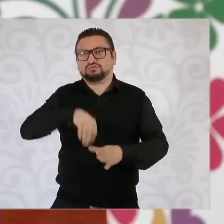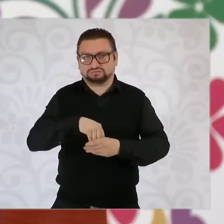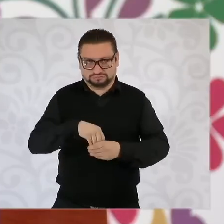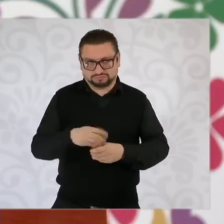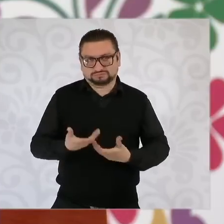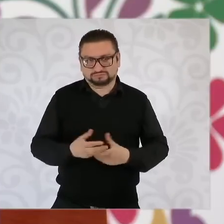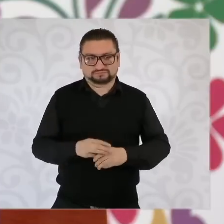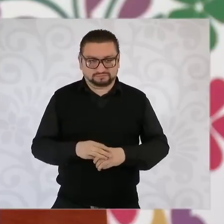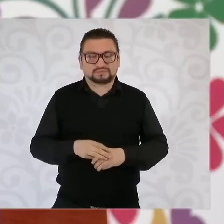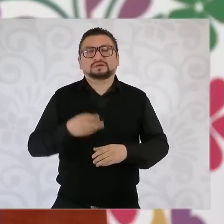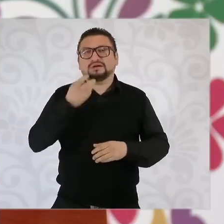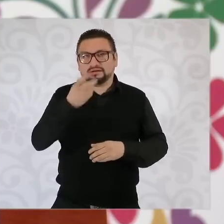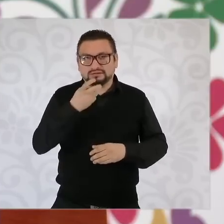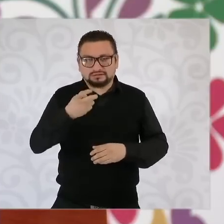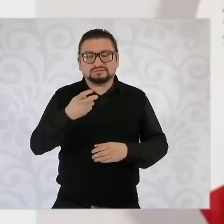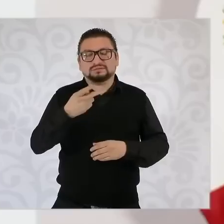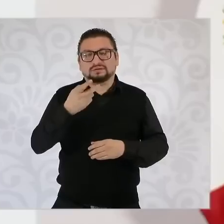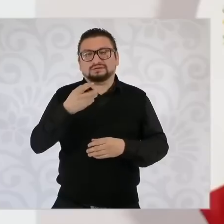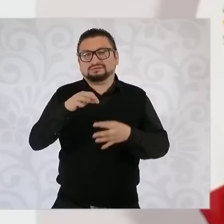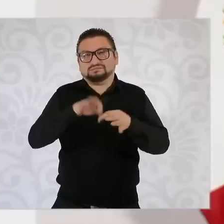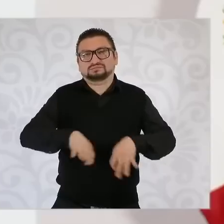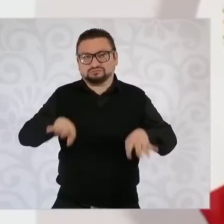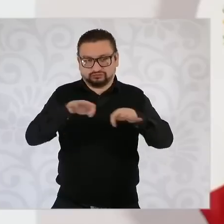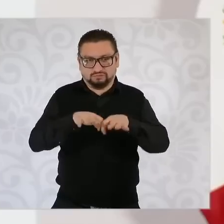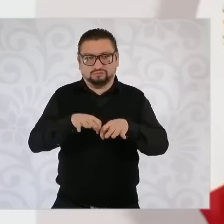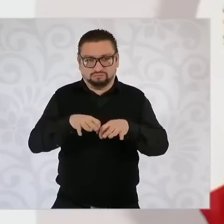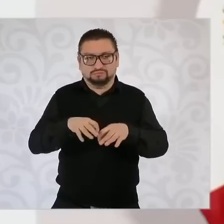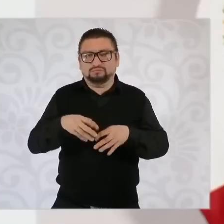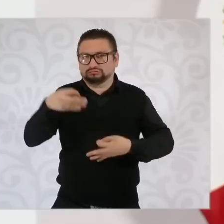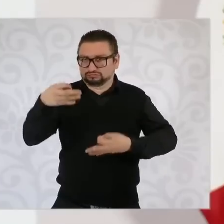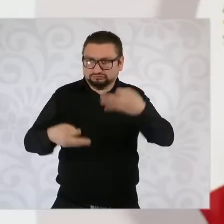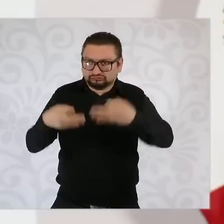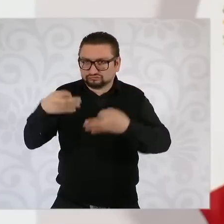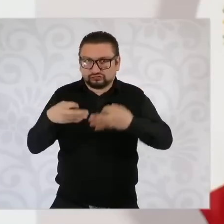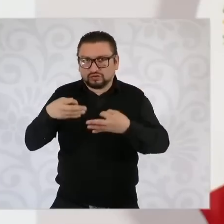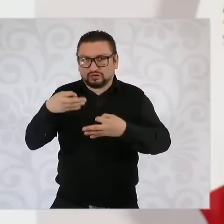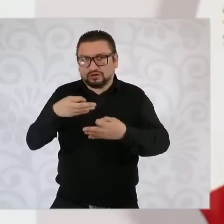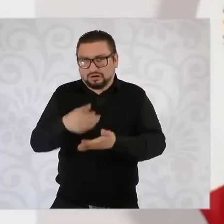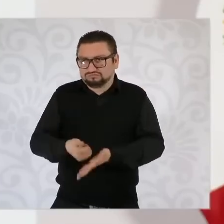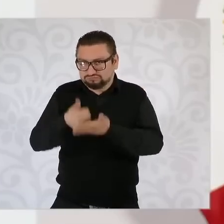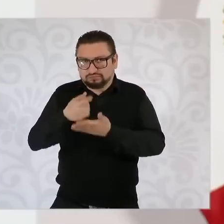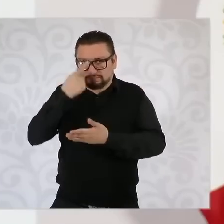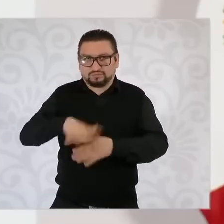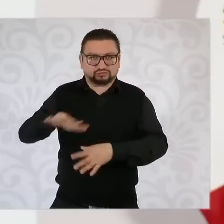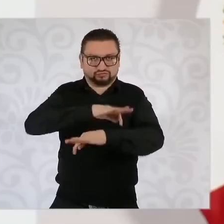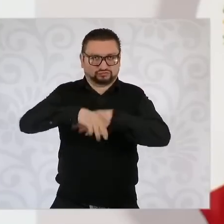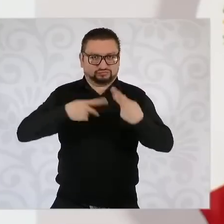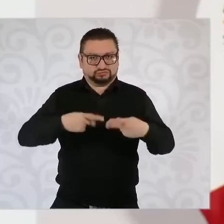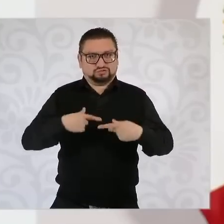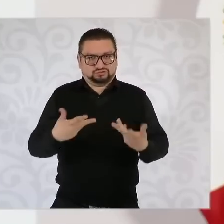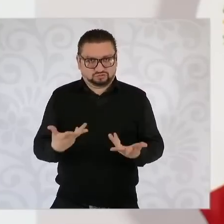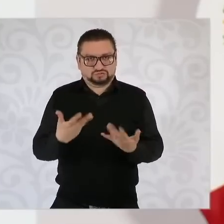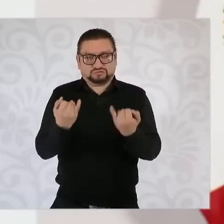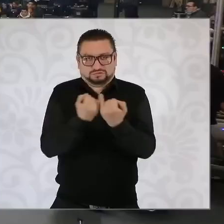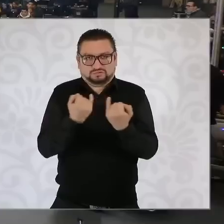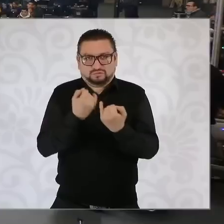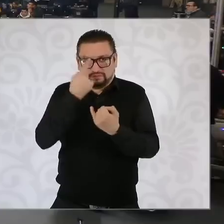y un poder judicial que esté para servir al pueblo y para servir a la construcción de la paz y la